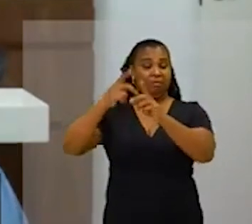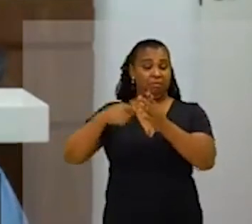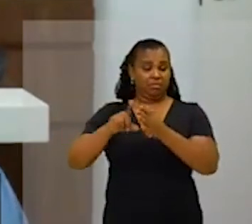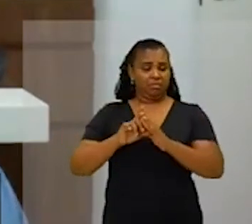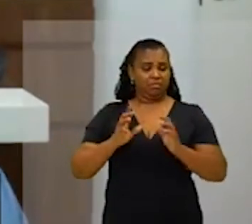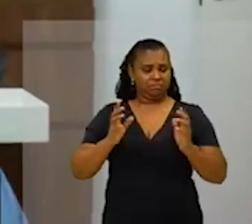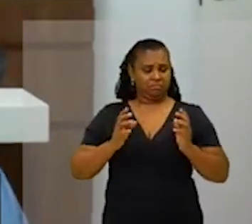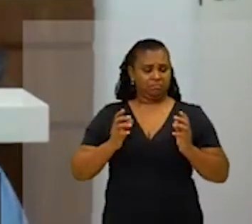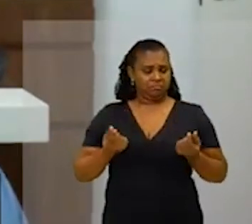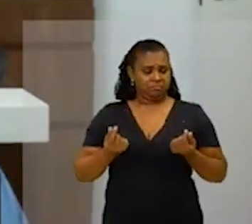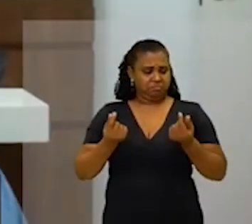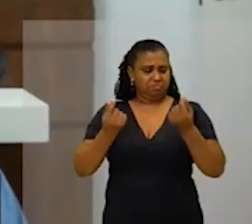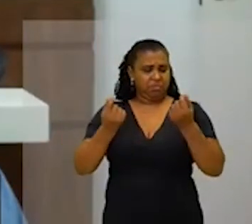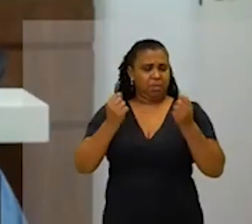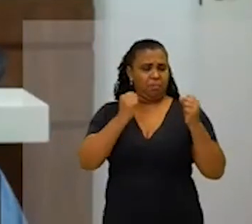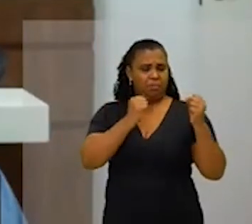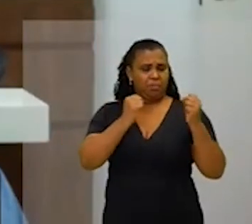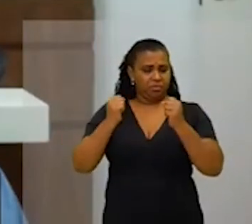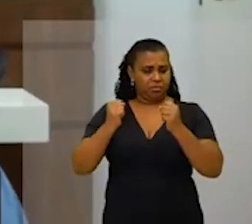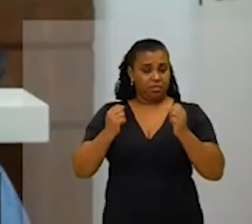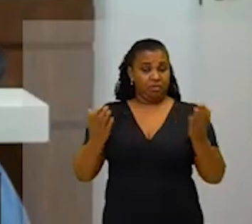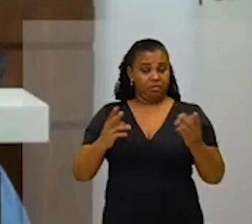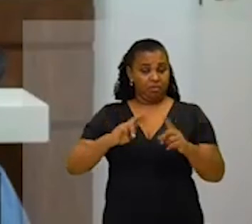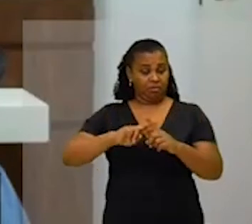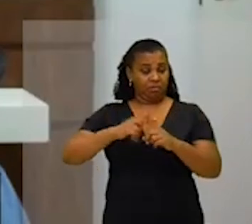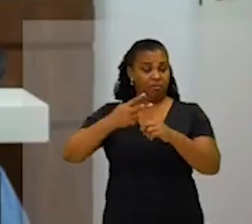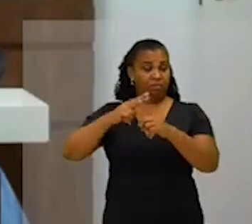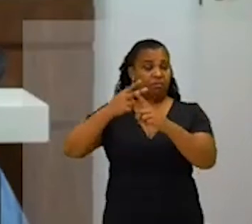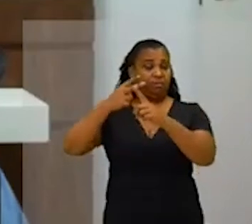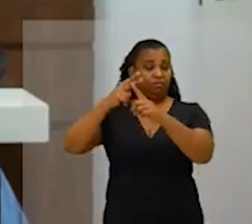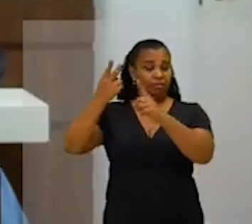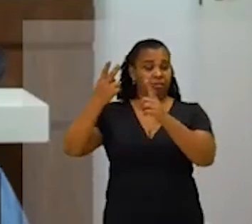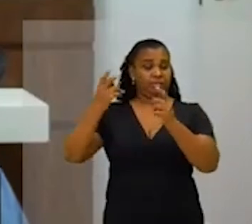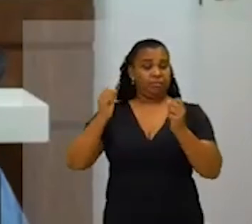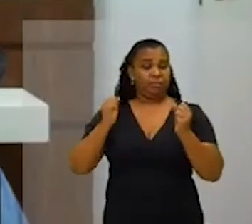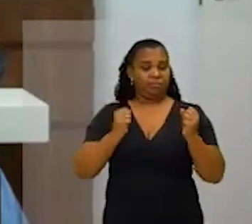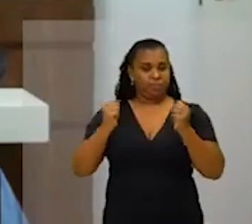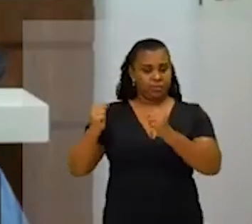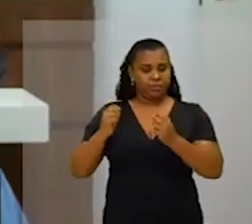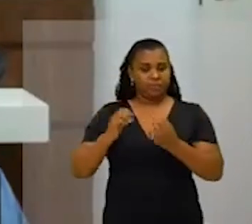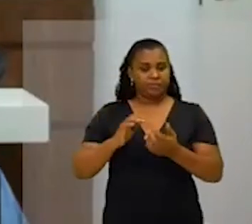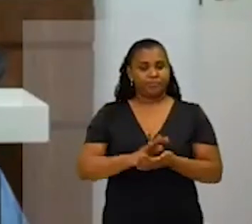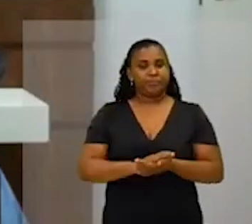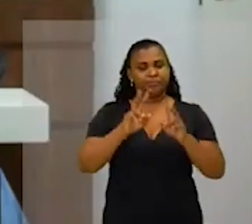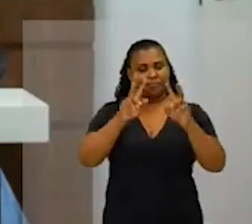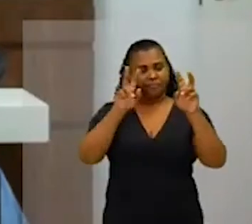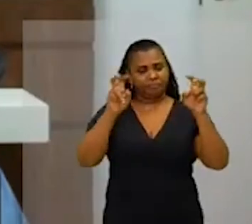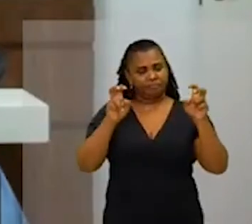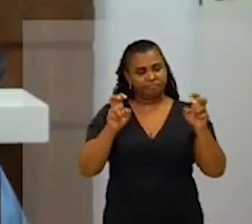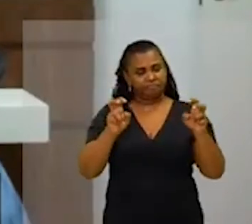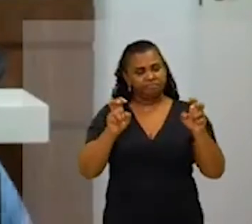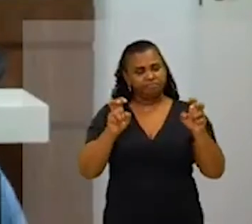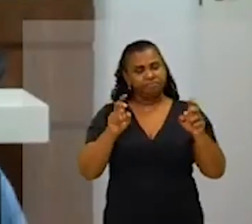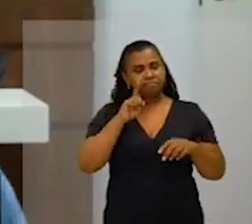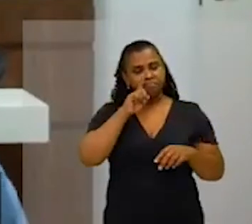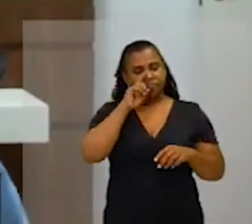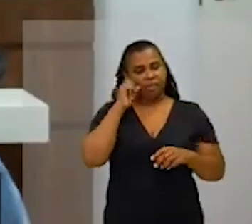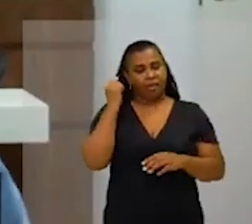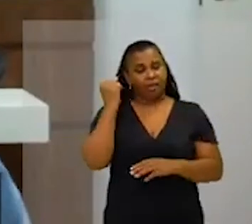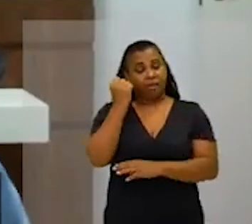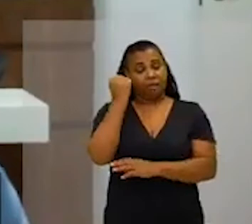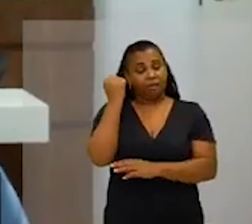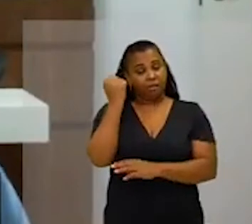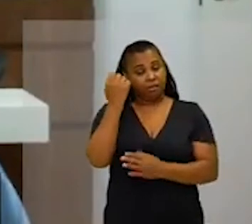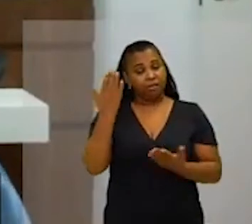grave do nosso quatro permanecem em vigor embora tenhamos pulverizado um pouco essas Fontes ao